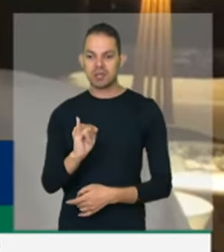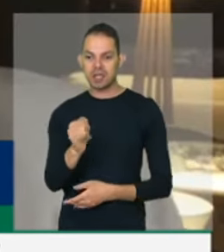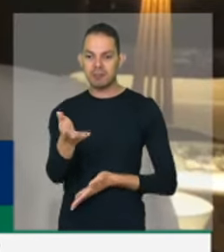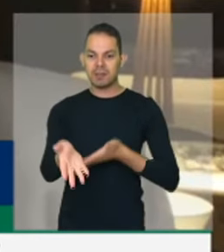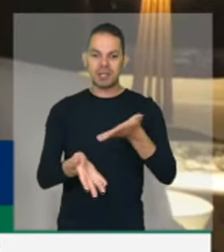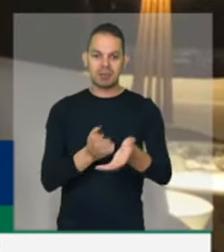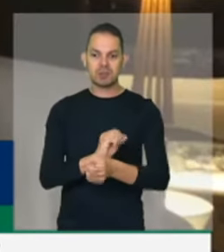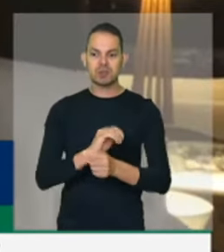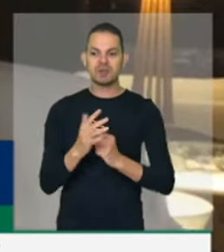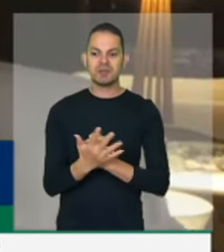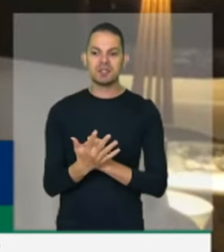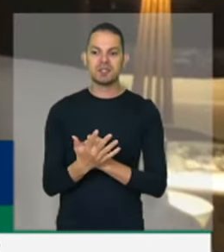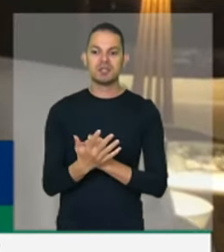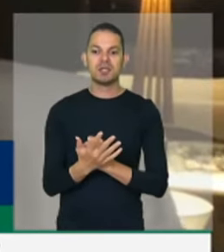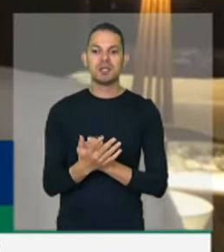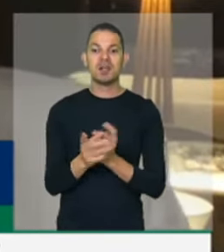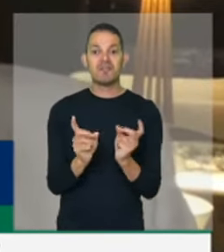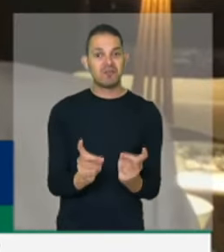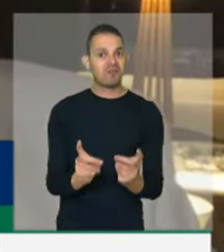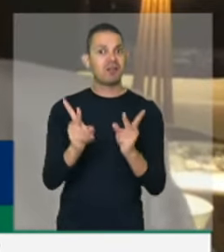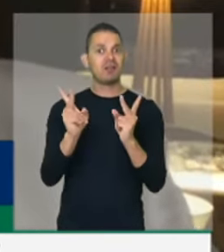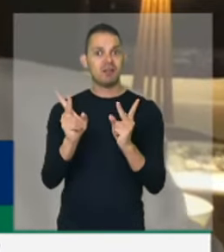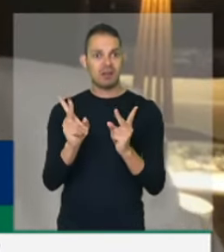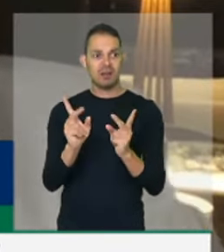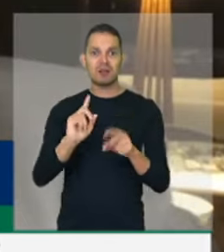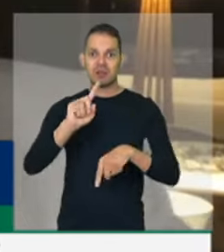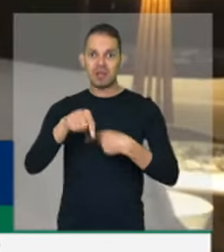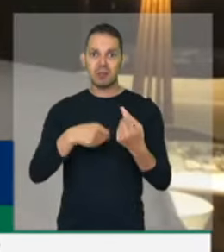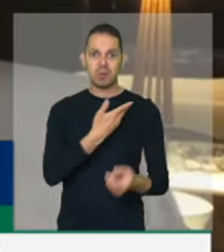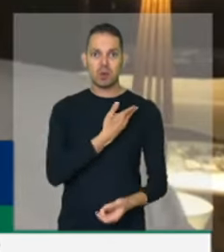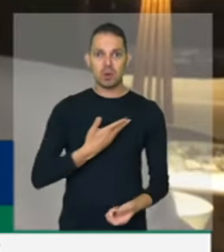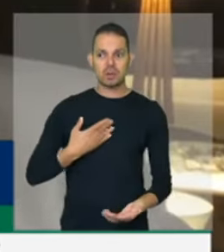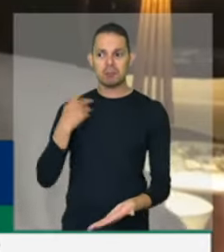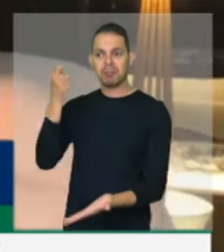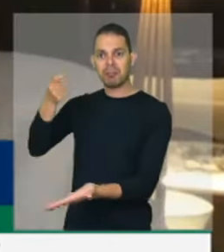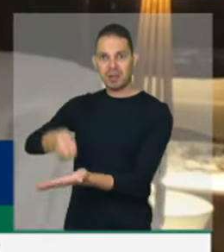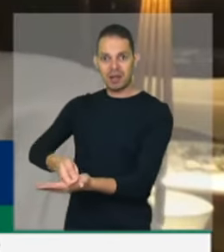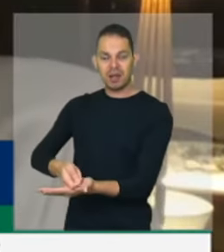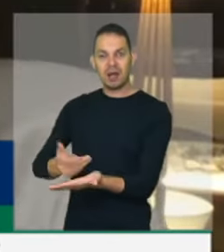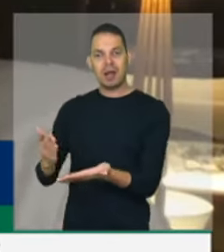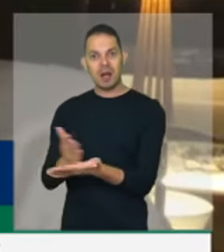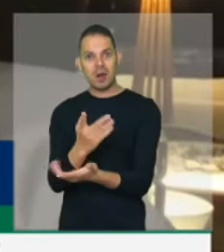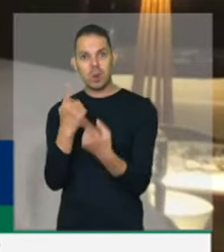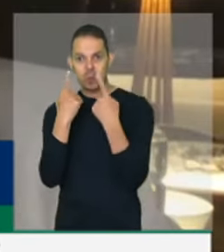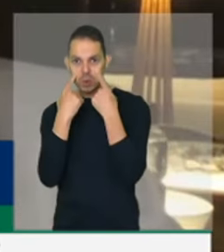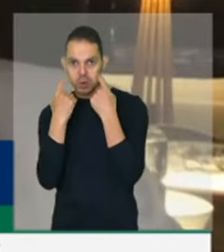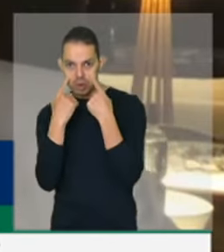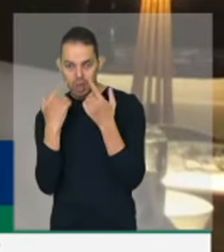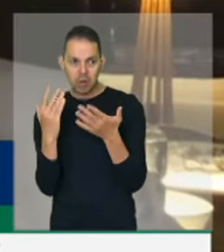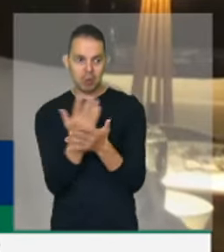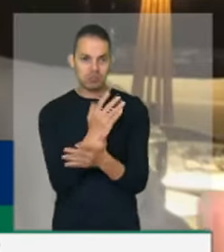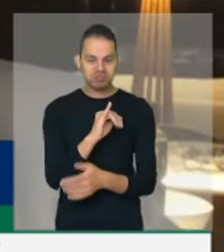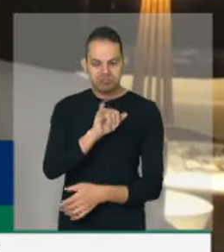VENDER E VÃO VENDER CARO. ENQUANTO UNS CHORAM OUTROS VENDEM LENÇO É PRECISO A GENTE SABER A QUE PREÇO SERÃO VENDIDOS ESSES LEITOS